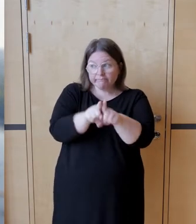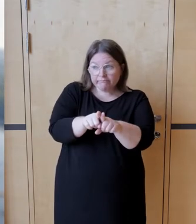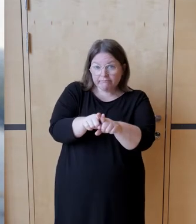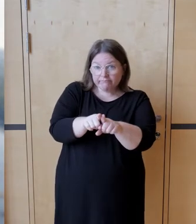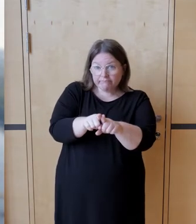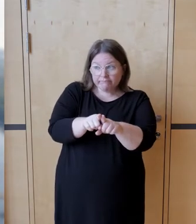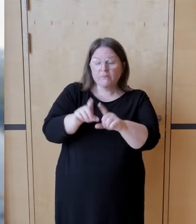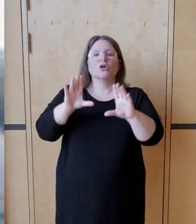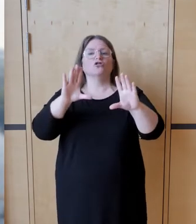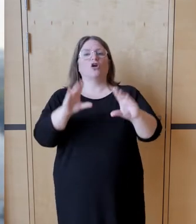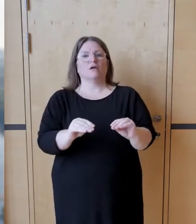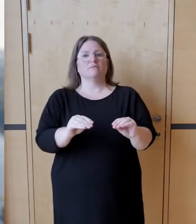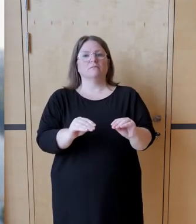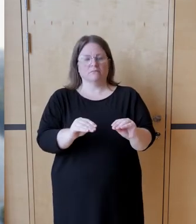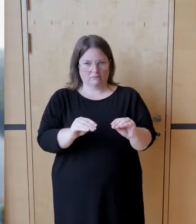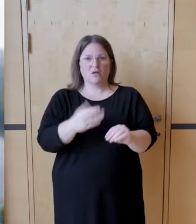Jag svarar ja